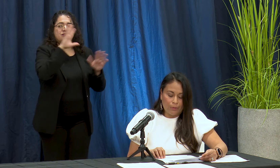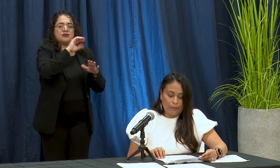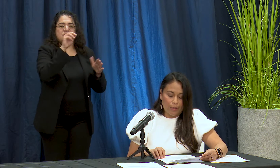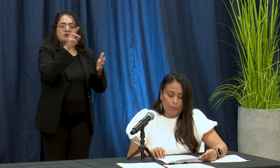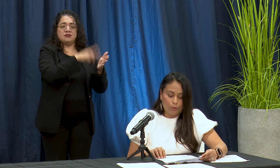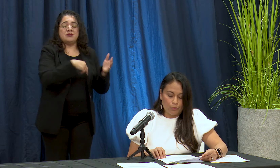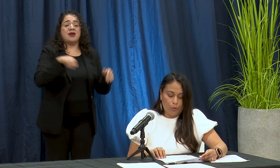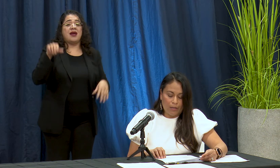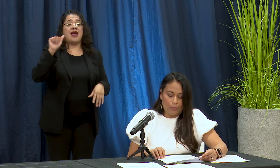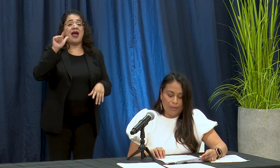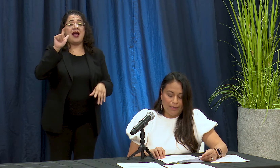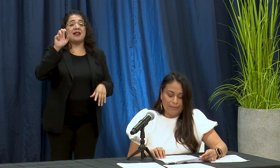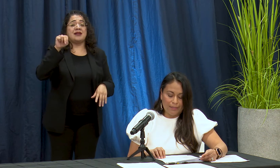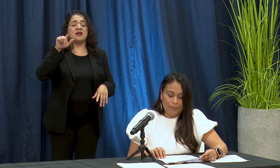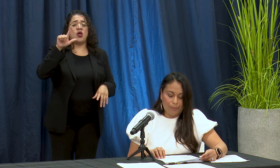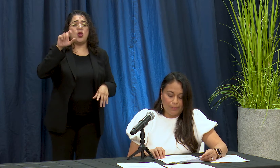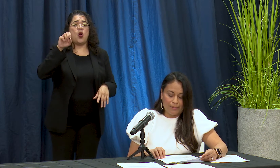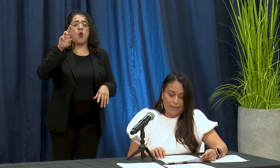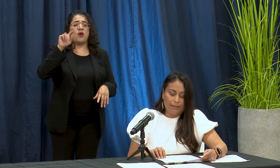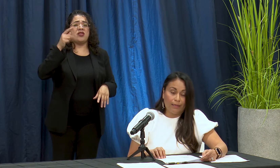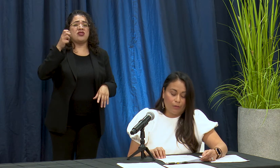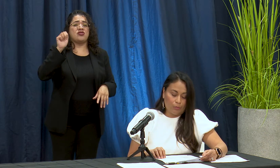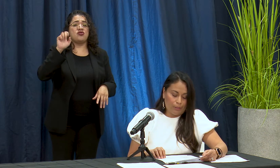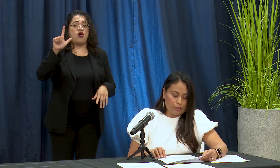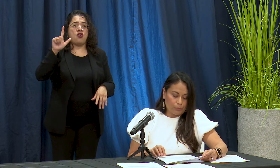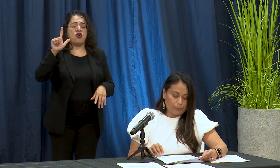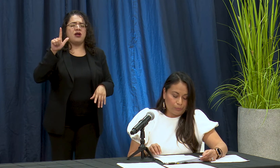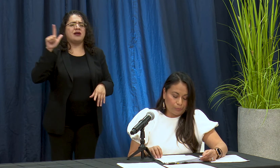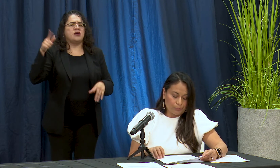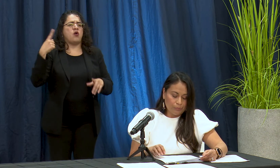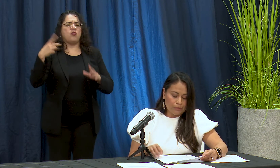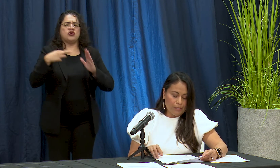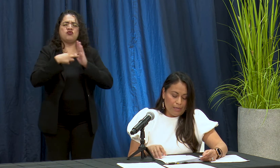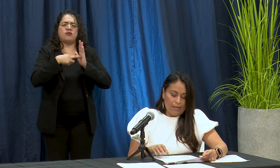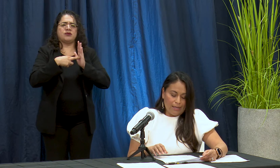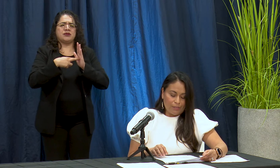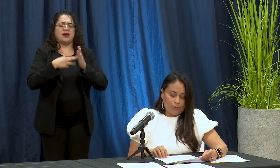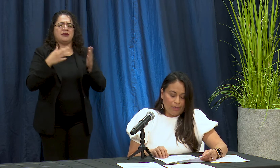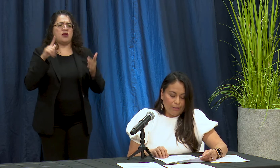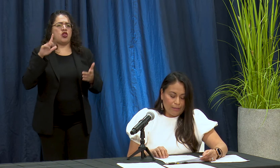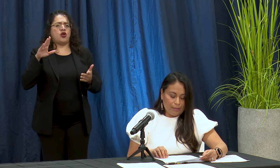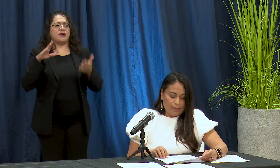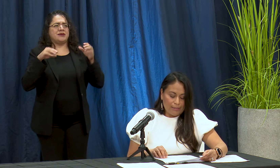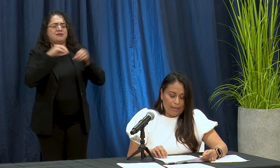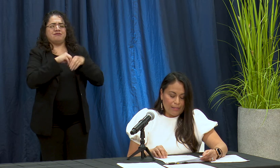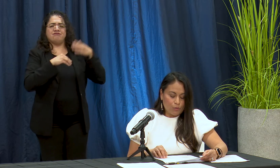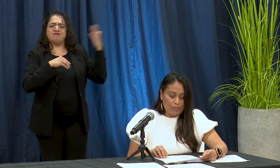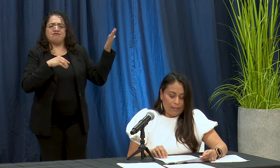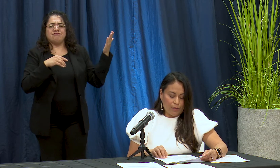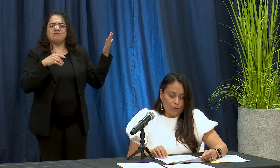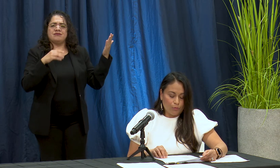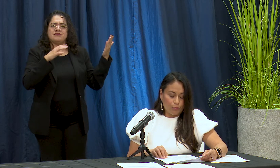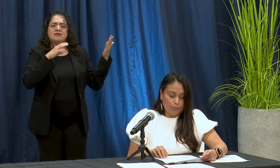por su ayuda is siempre pensar in Long Beach da cidade estas OC avec on food